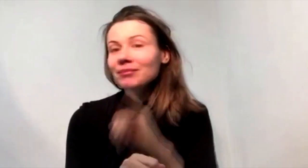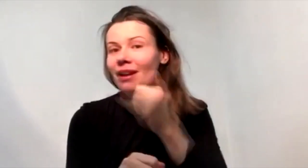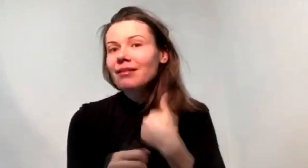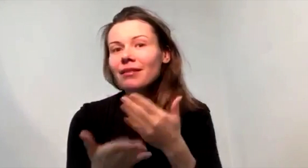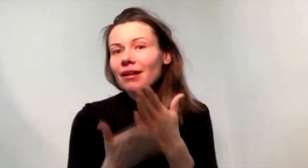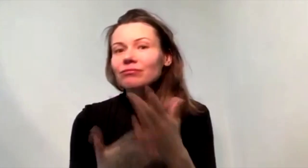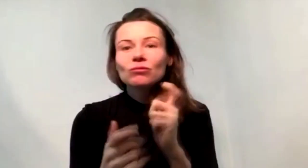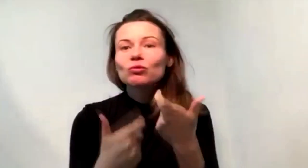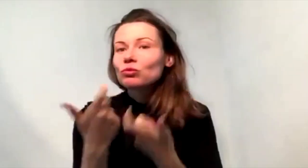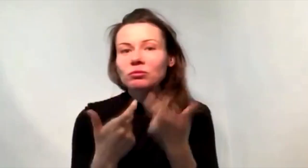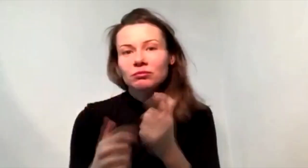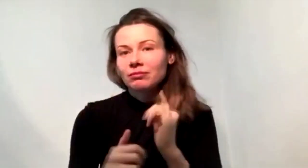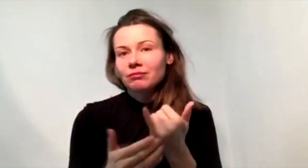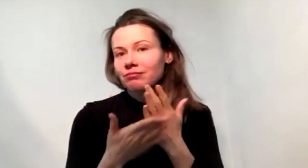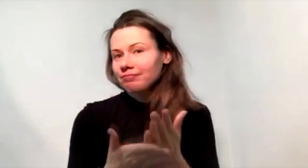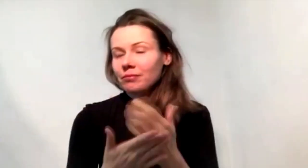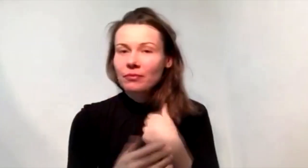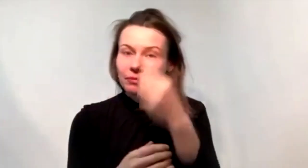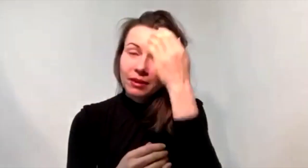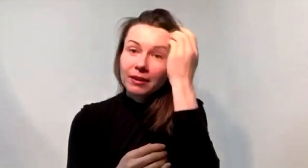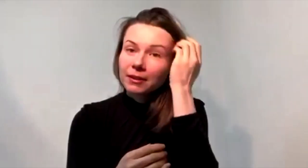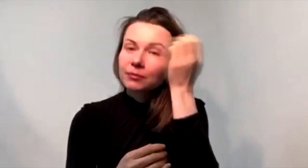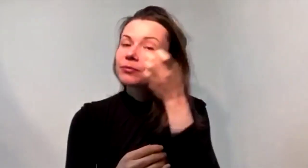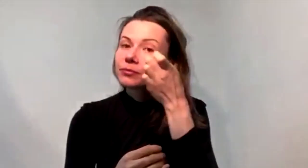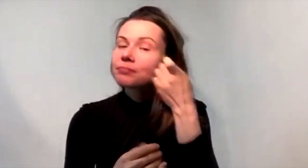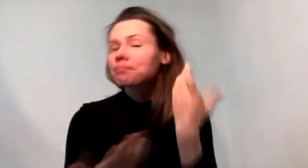Jak sobie radzę i co robię w tej sytuacji?